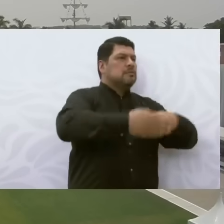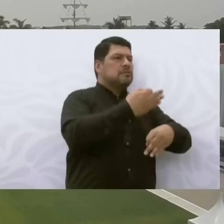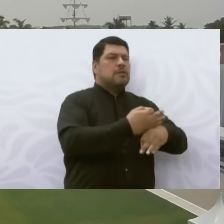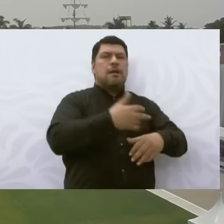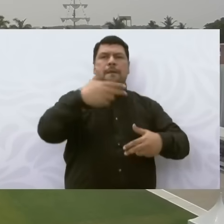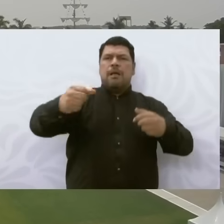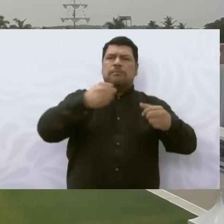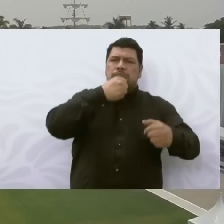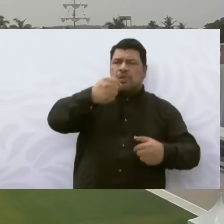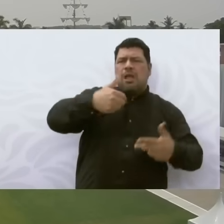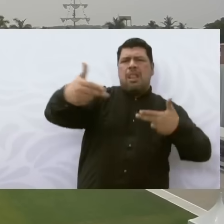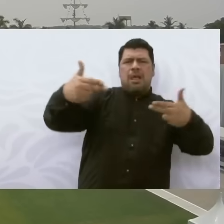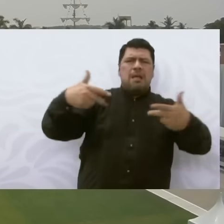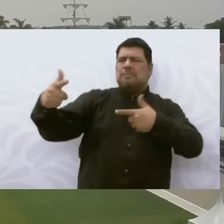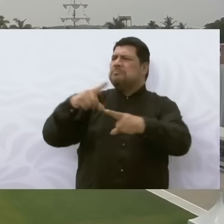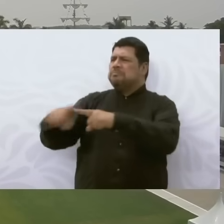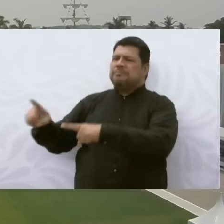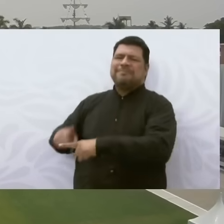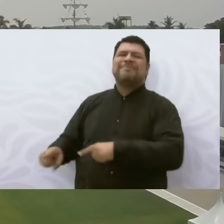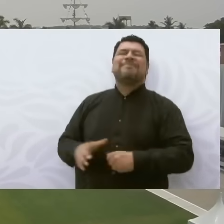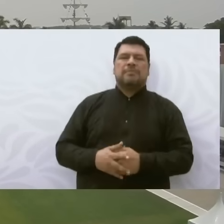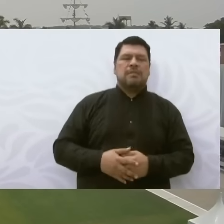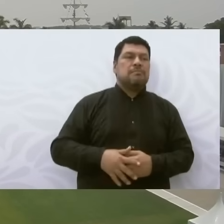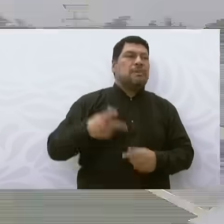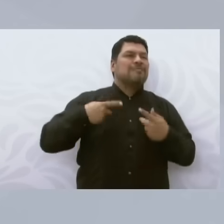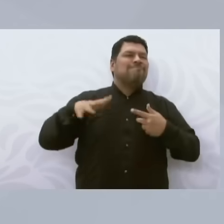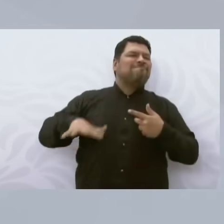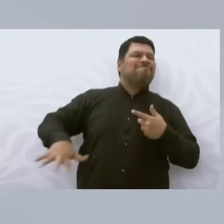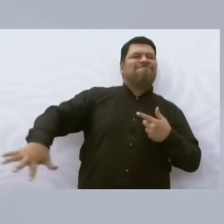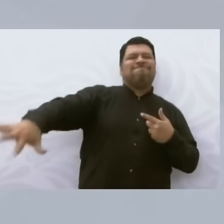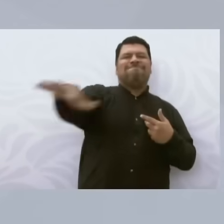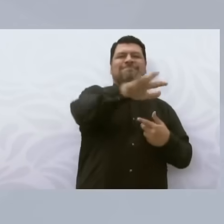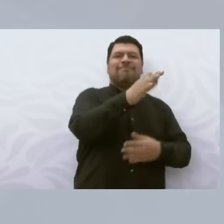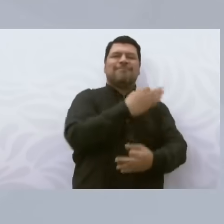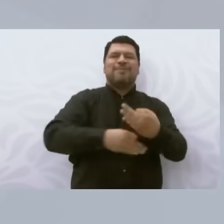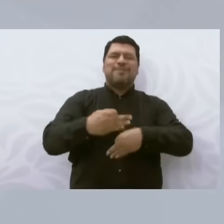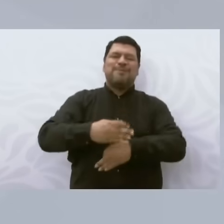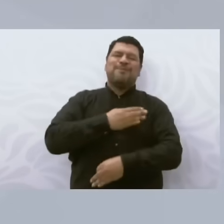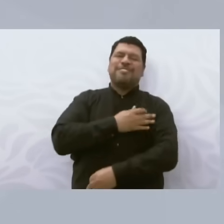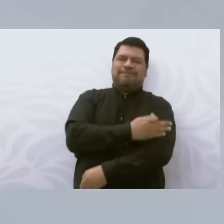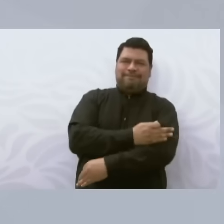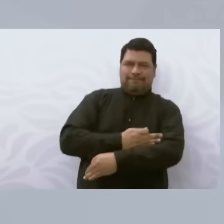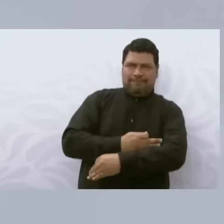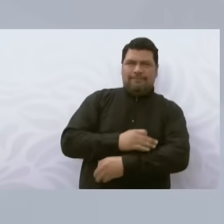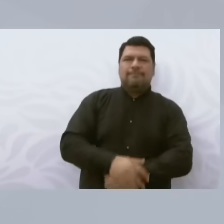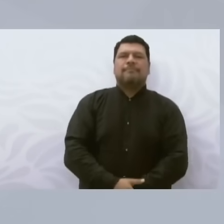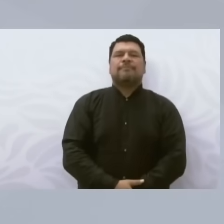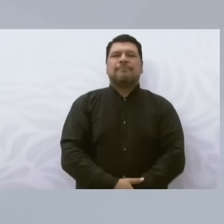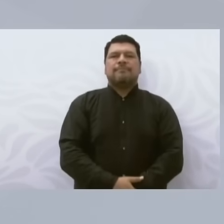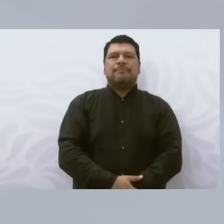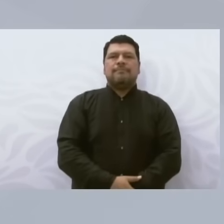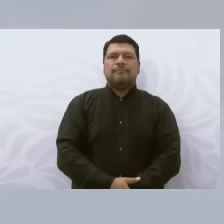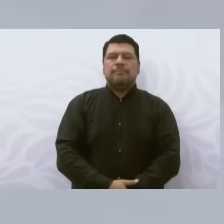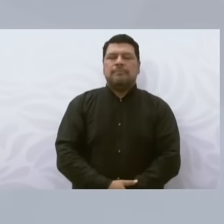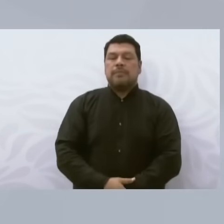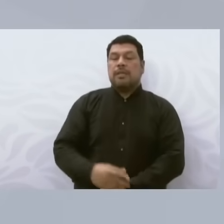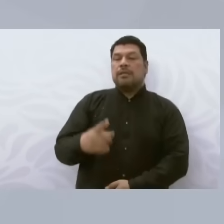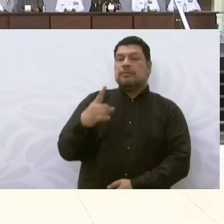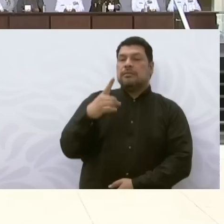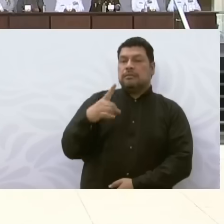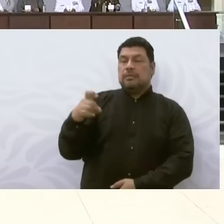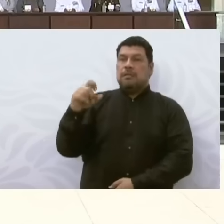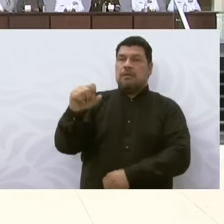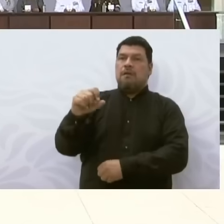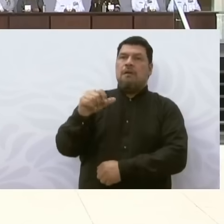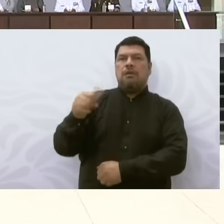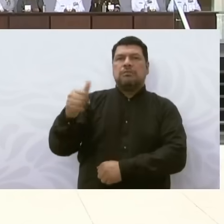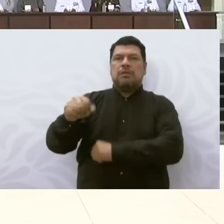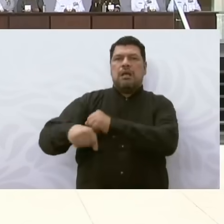comunicación estimada ciudadanía muy buenas tardes hace 111 años el puerto de Veracruz